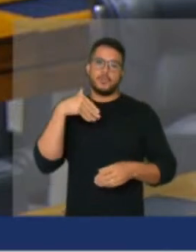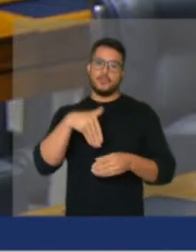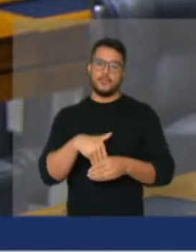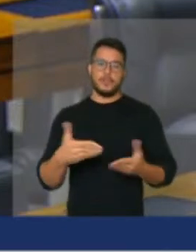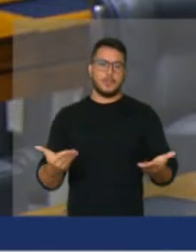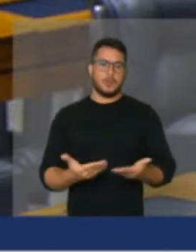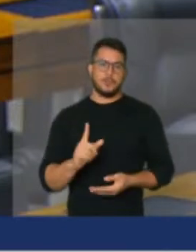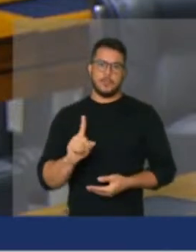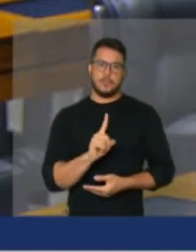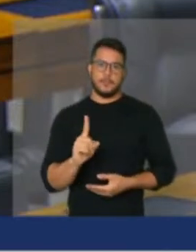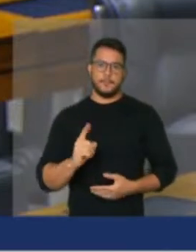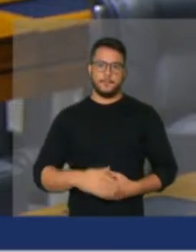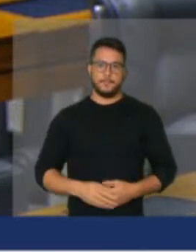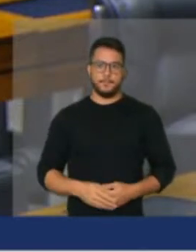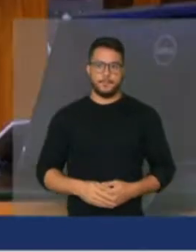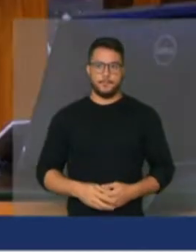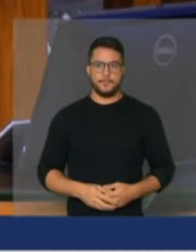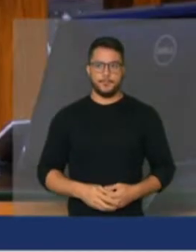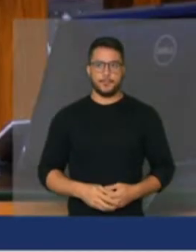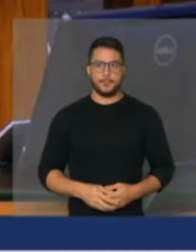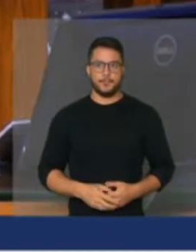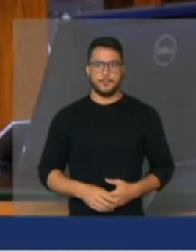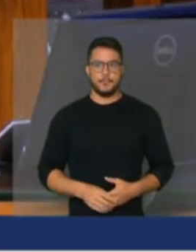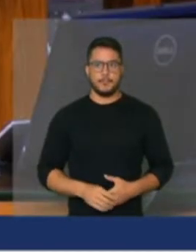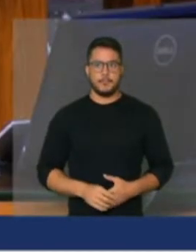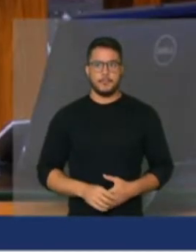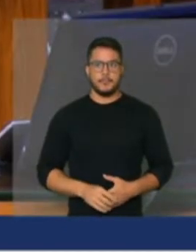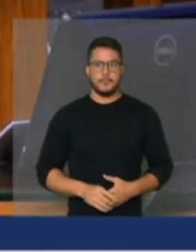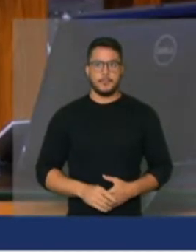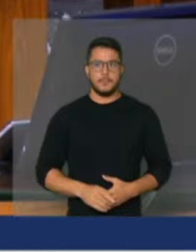ÁUDIO]. -- [PRESIDENTE]: DEPUTADO SUB TENENTE GONZAGA, SÓ REGISTRAR A V.EXA. QUE